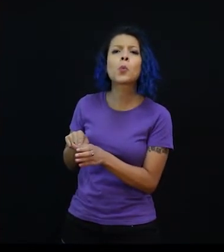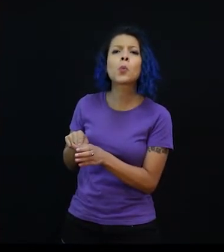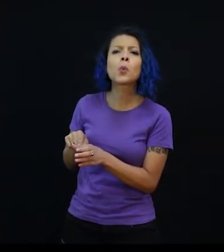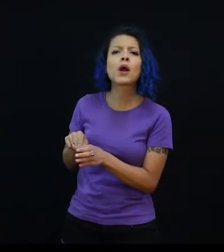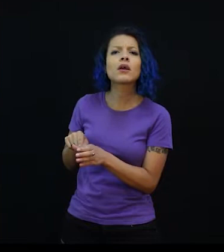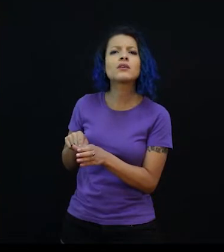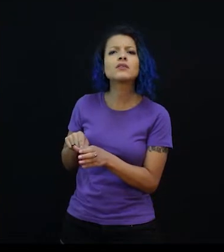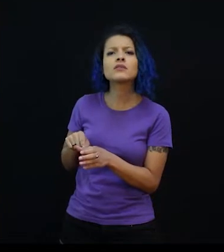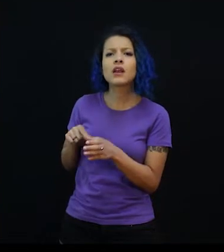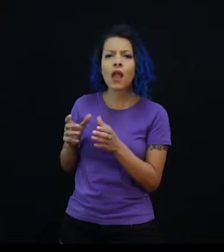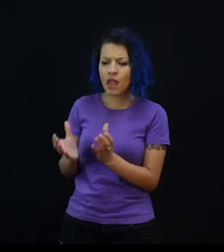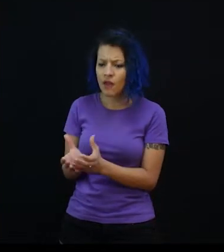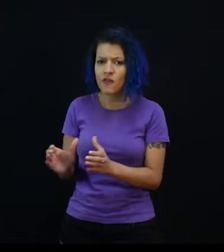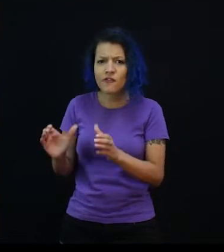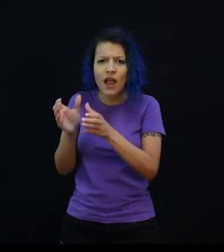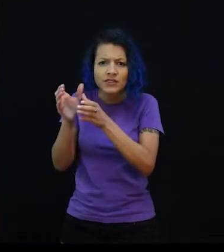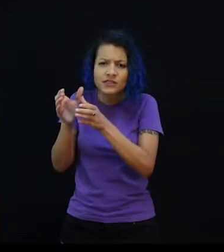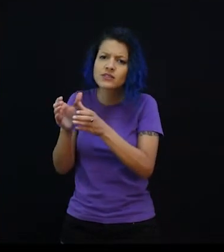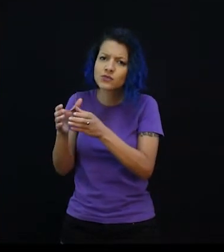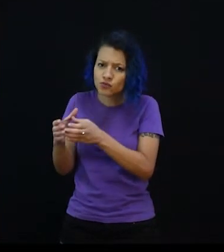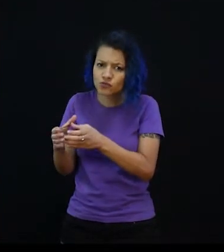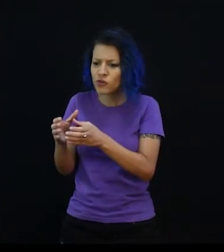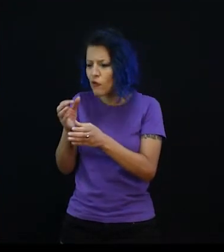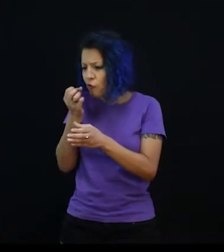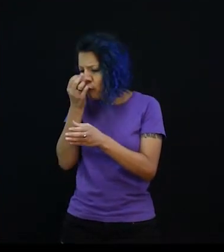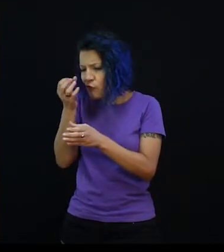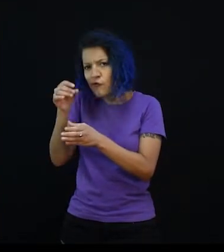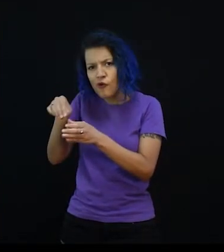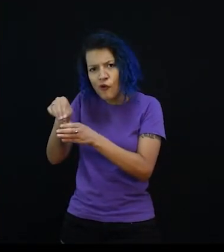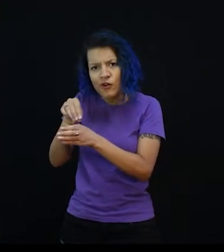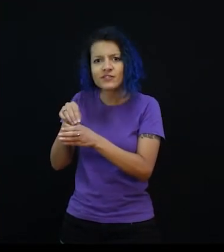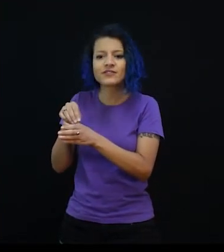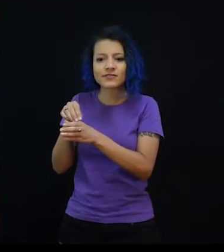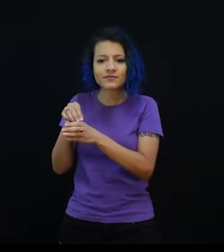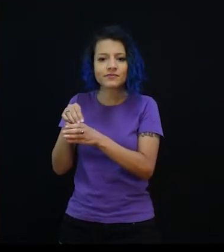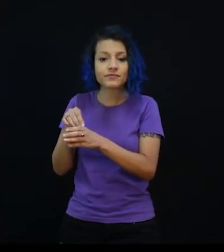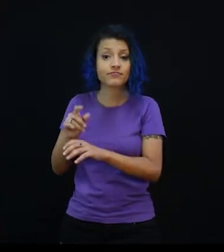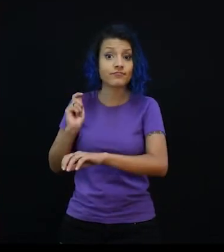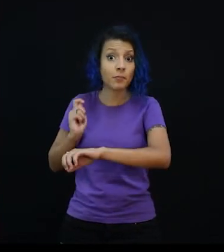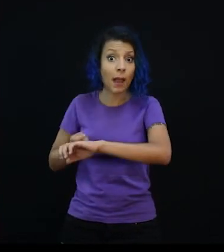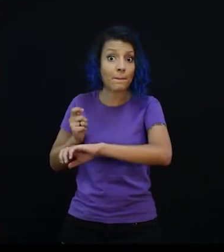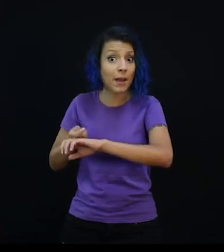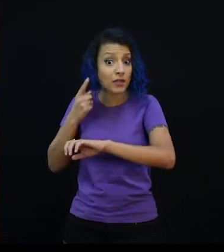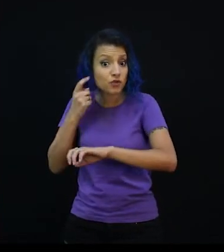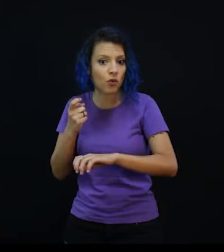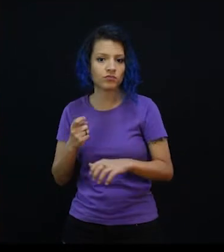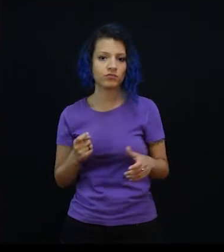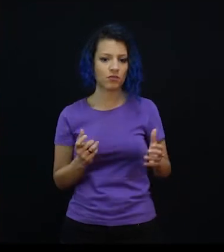Um cachepô, um vasinho. Também de lata. Bate aí para a gente ver o som. O meu é uma frigideirona.